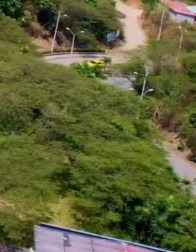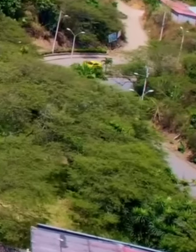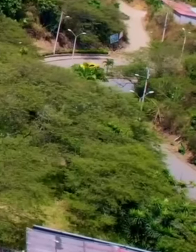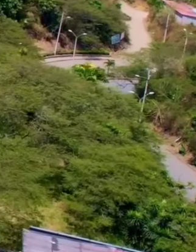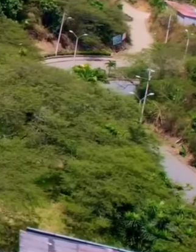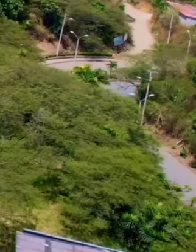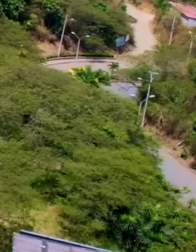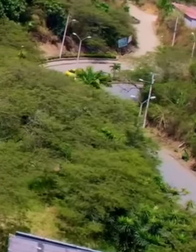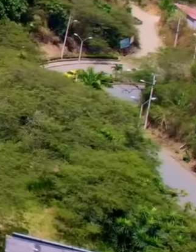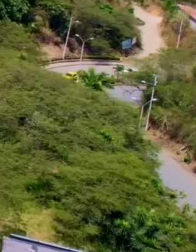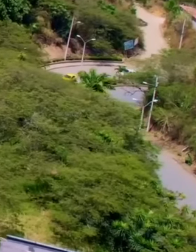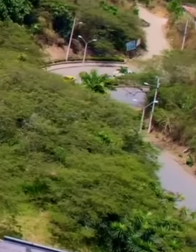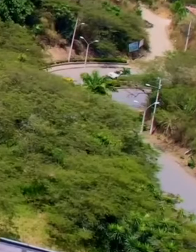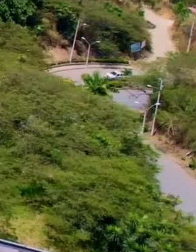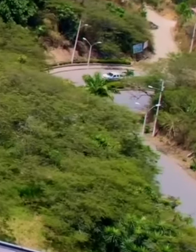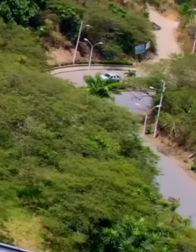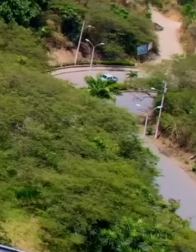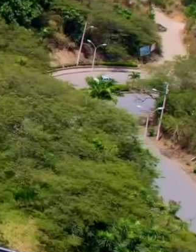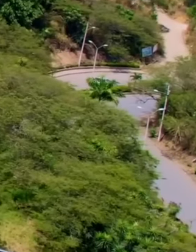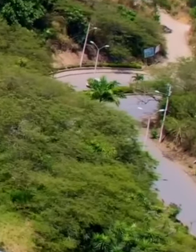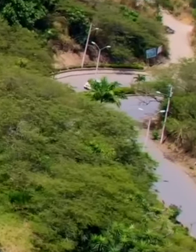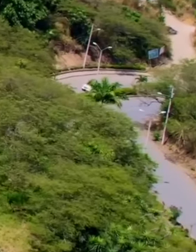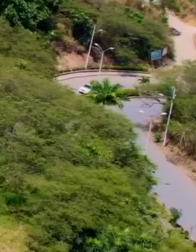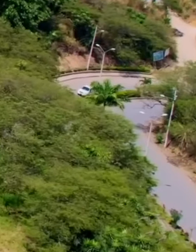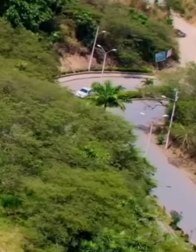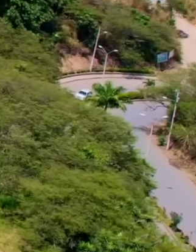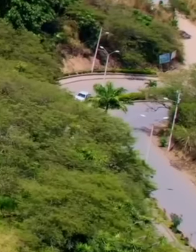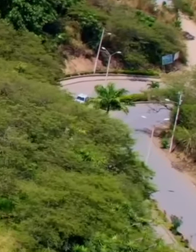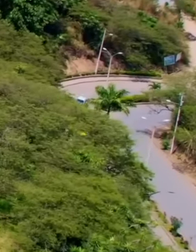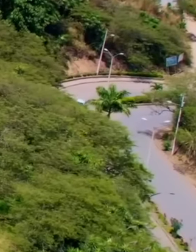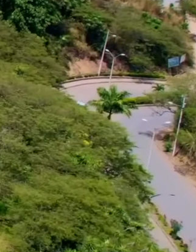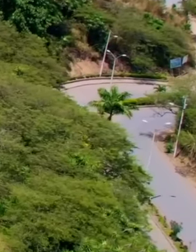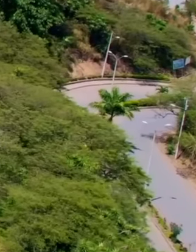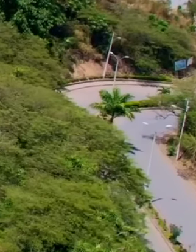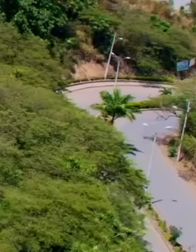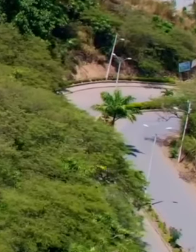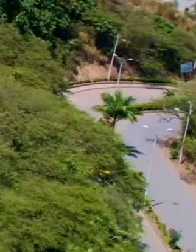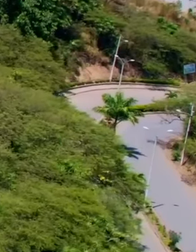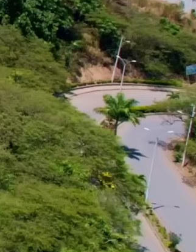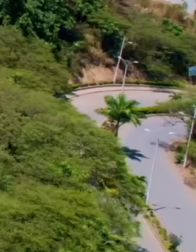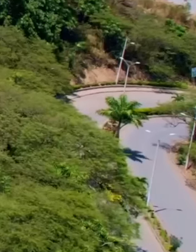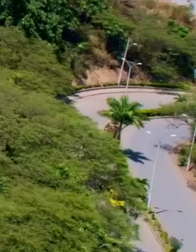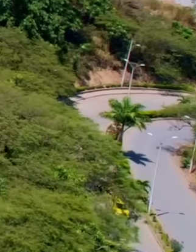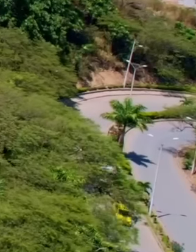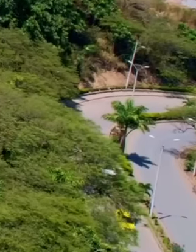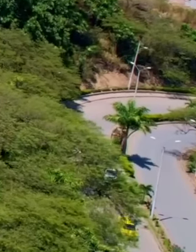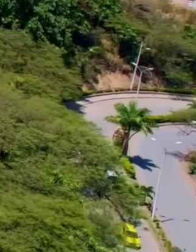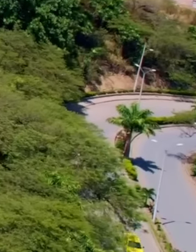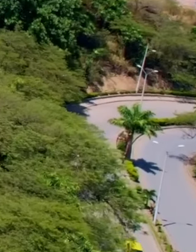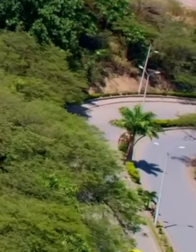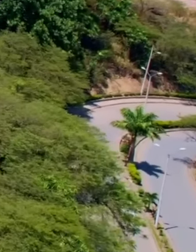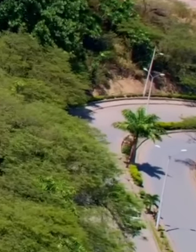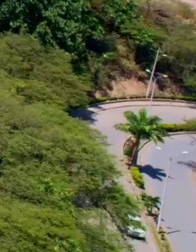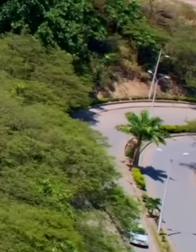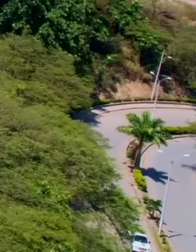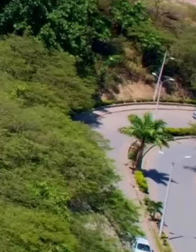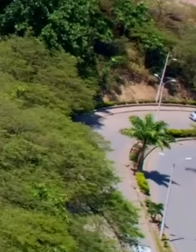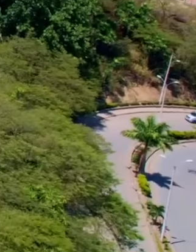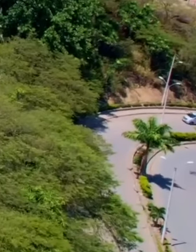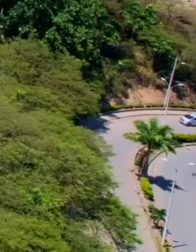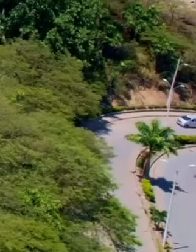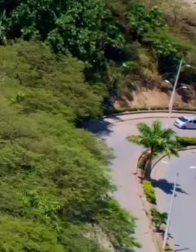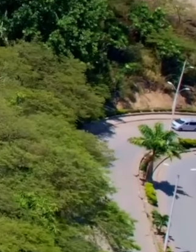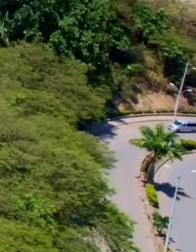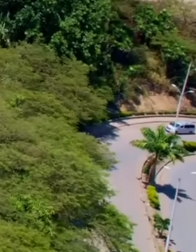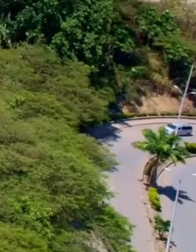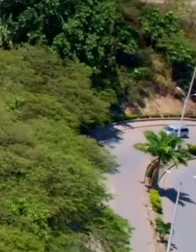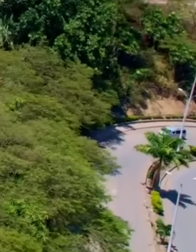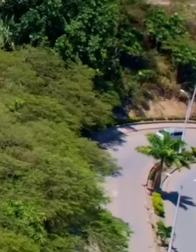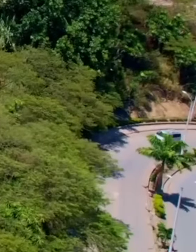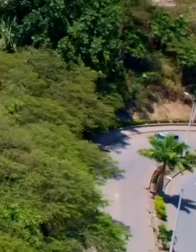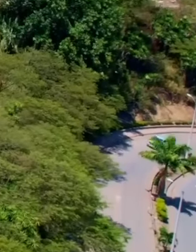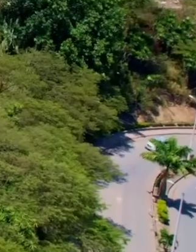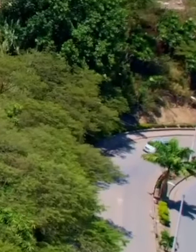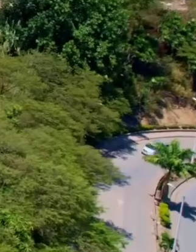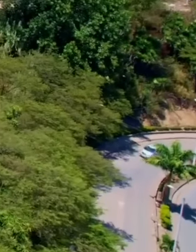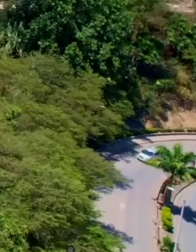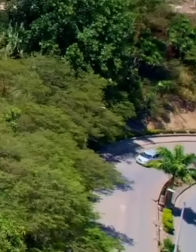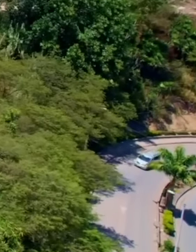sobre todo al pueblo grandioso y digno a un pueblo trabajador a hombres y mujeres trabajadoras que